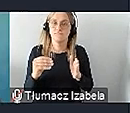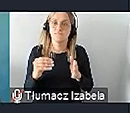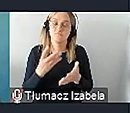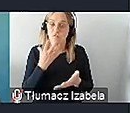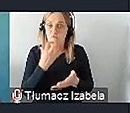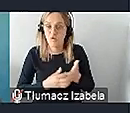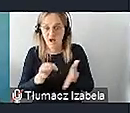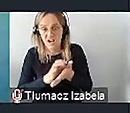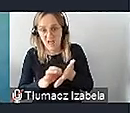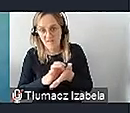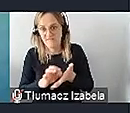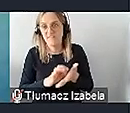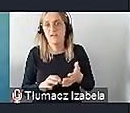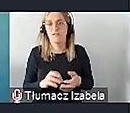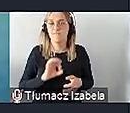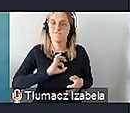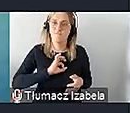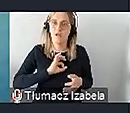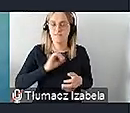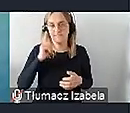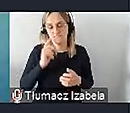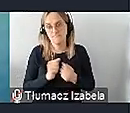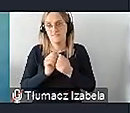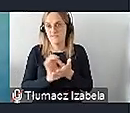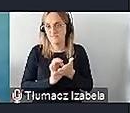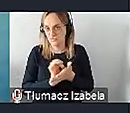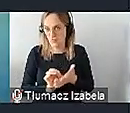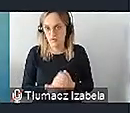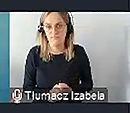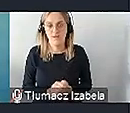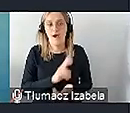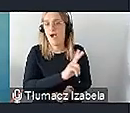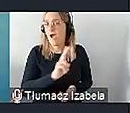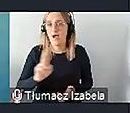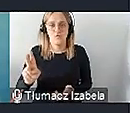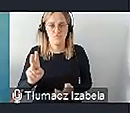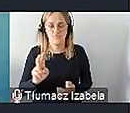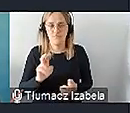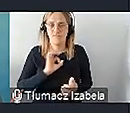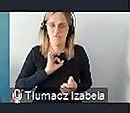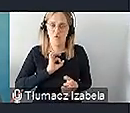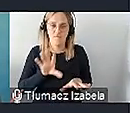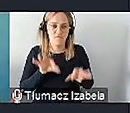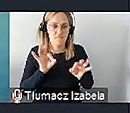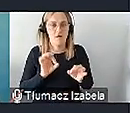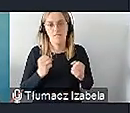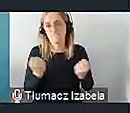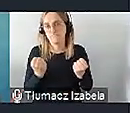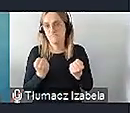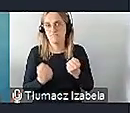czy ze swoich rysunków na przykład. Każdy z tych wyborów ma swoje konsekwencje, mocne i słabe strony.